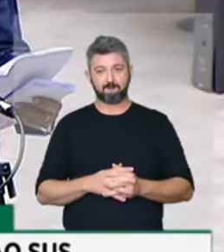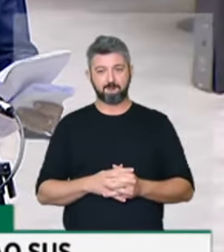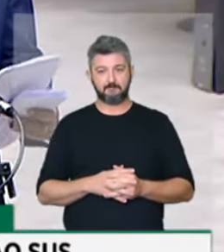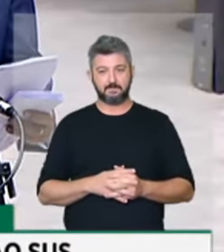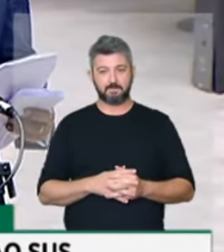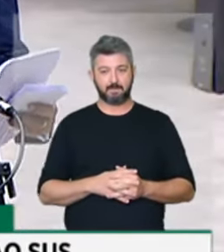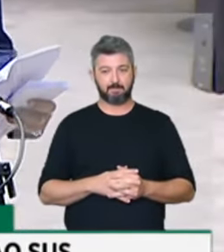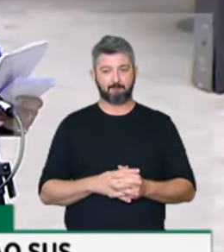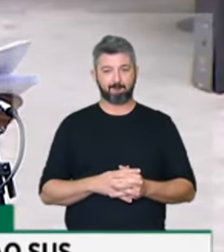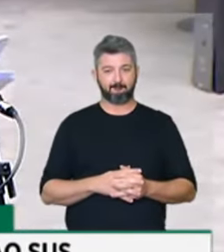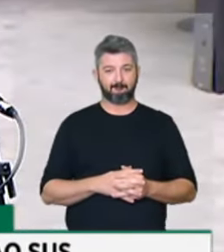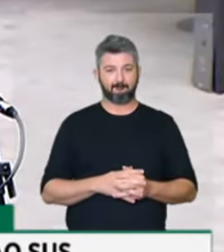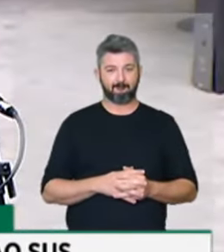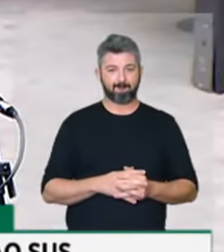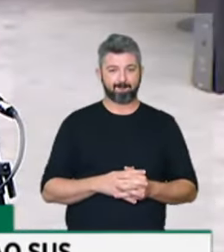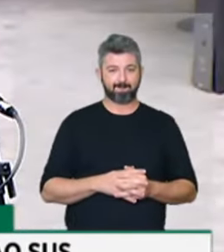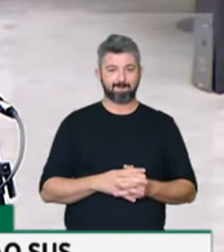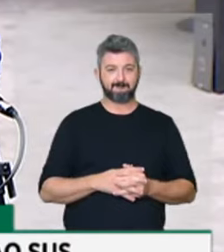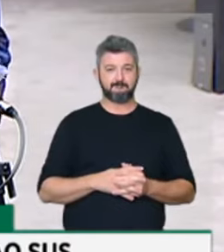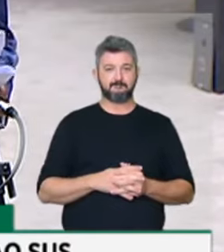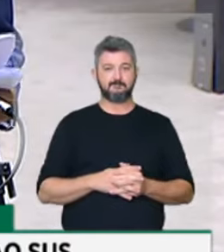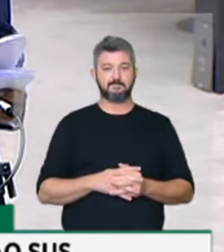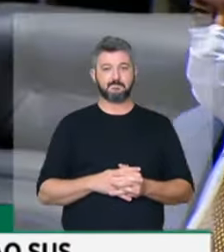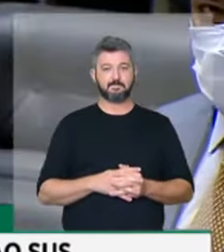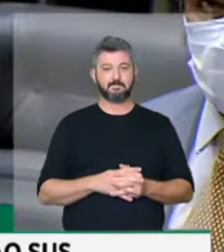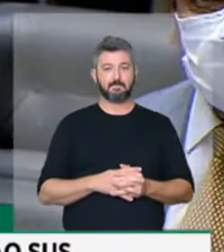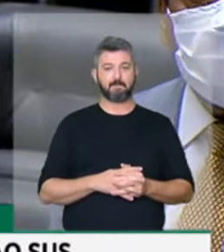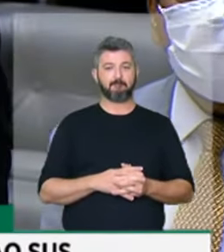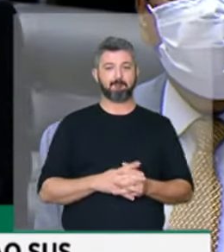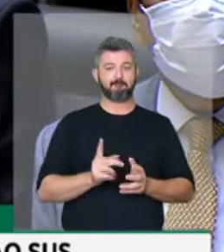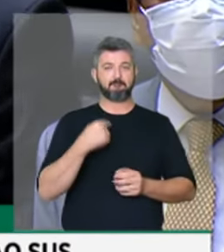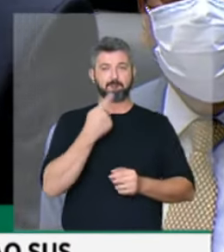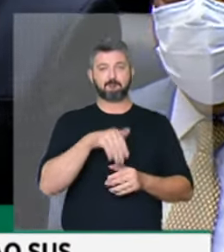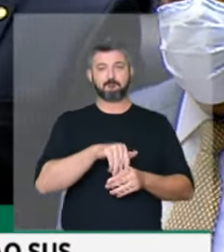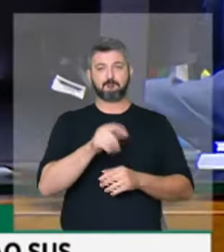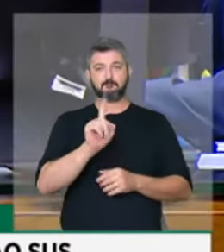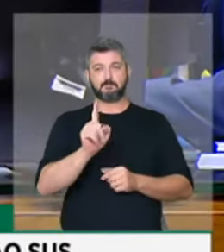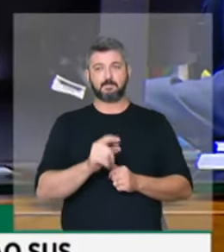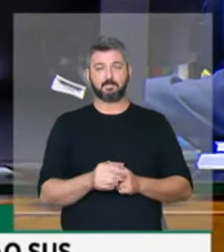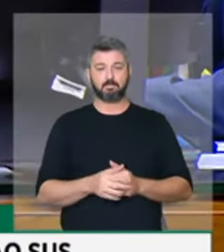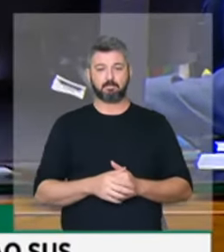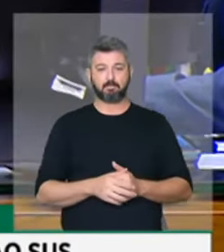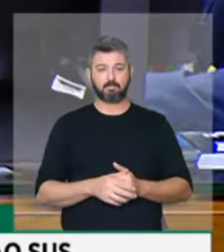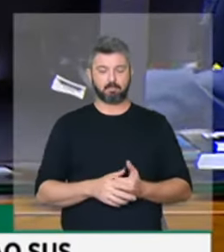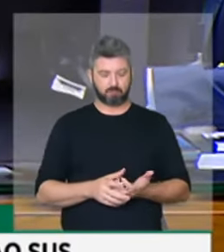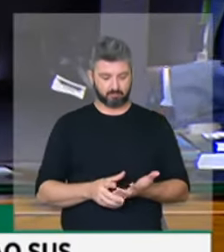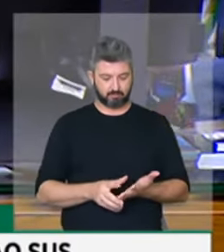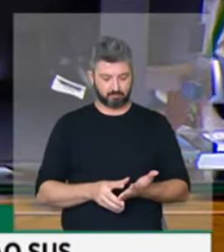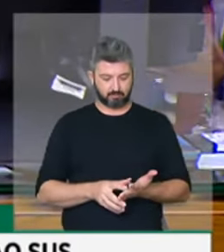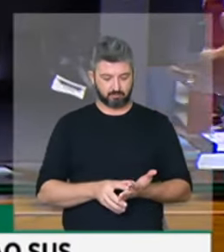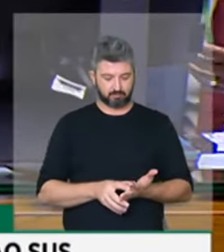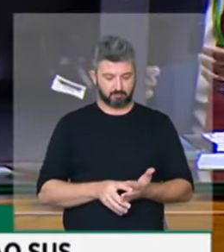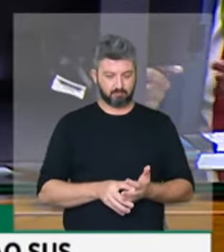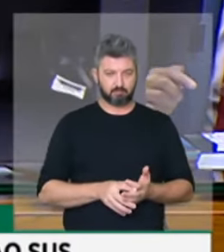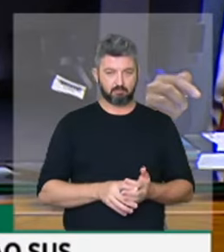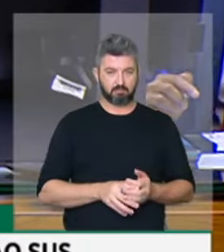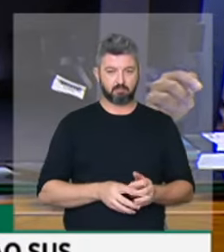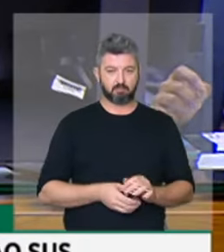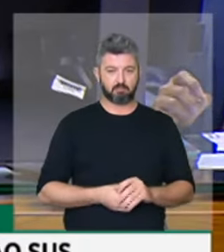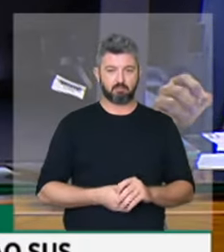COMO FIXAR EM TODO O PAÍS, O DEM ORIENTA NÃO SENHOR PRESIDENTE. [PRESIDENTE]: A GENTE